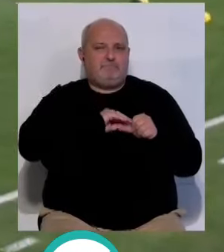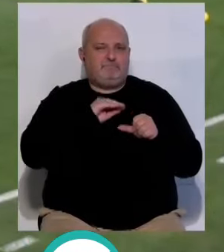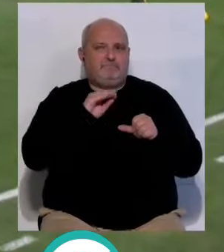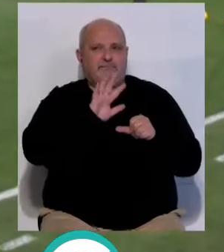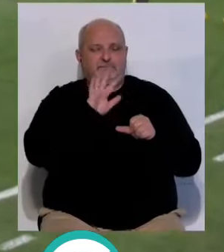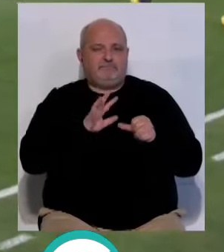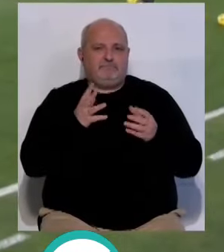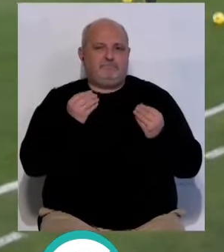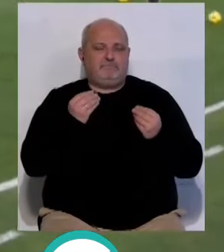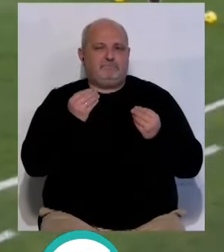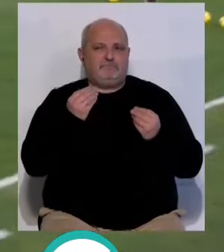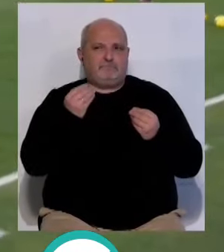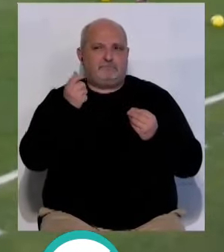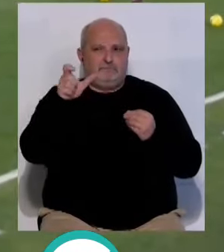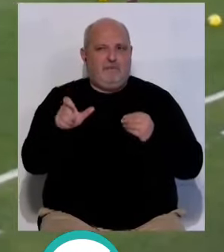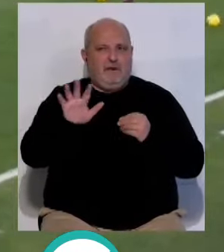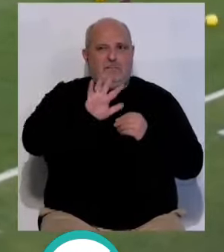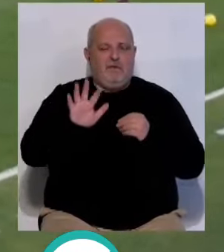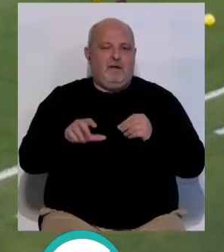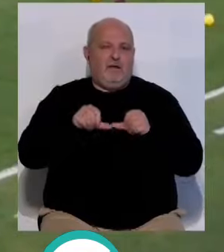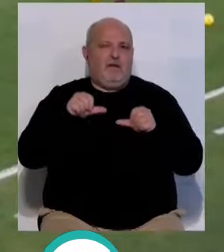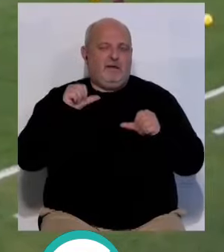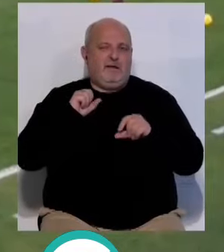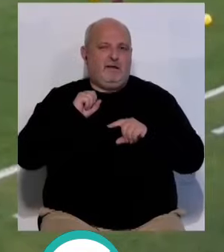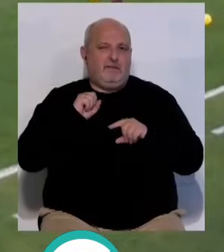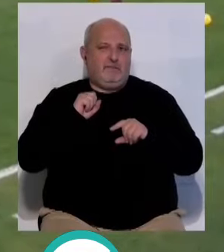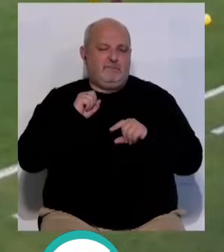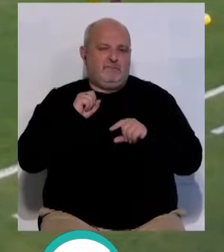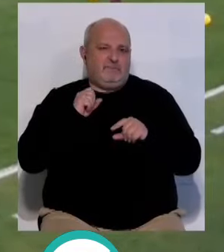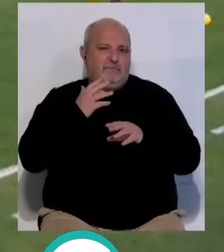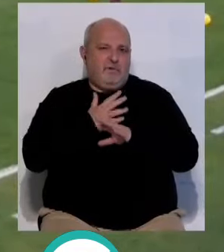demasiada alumbrada su imagen por el rendimiento que tuvo aquí anteriormente no en el en el en el